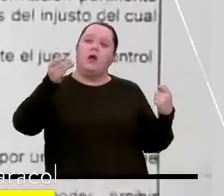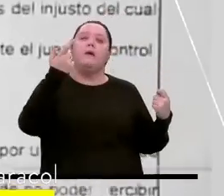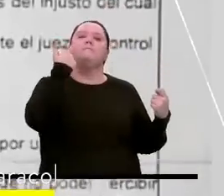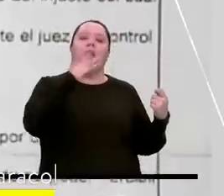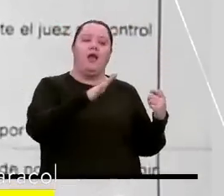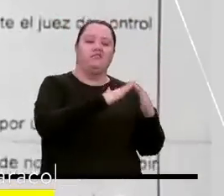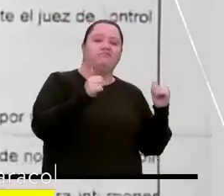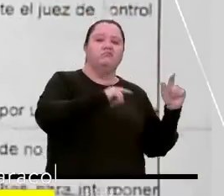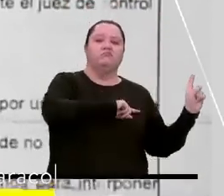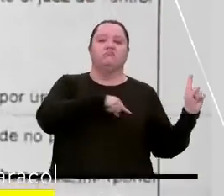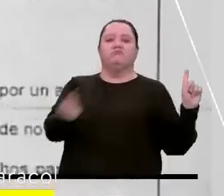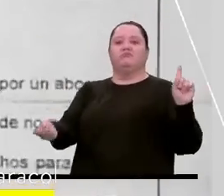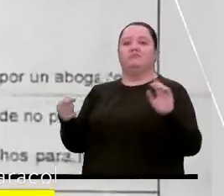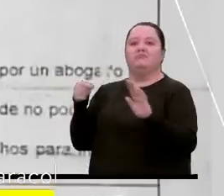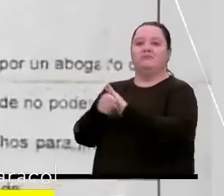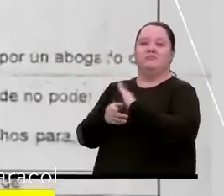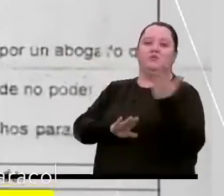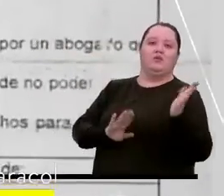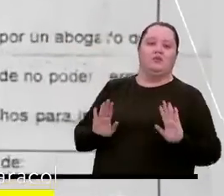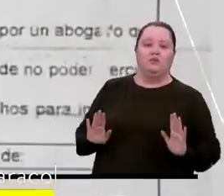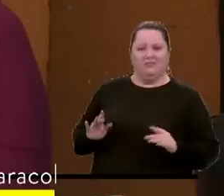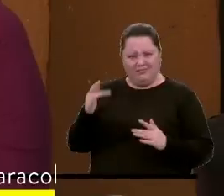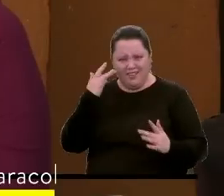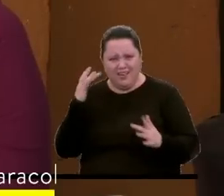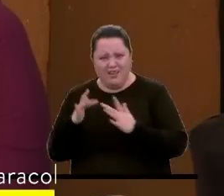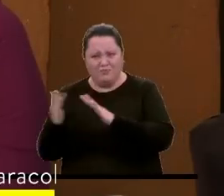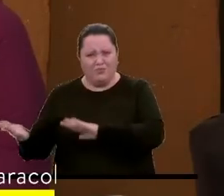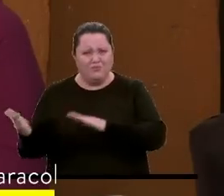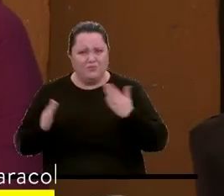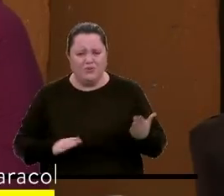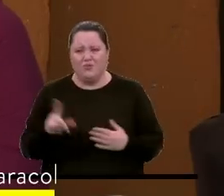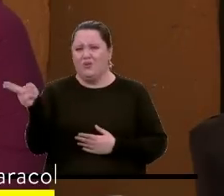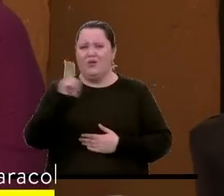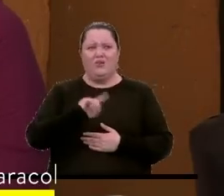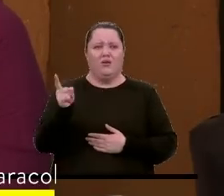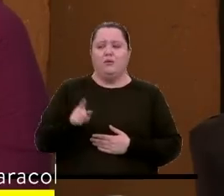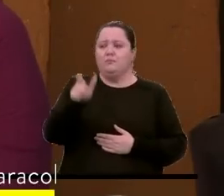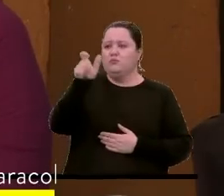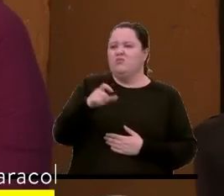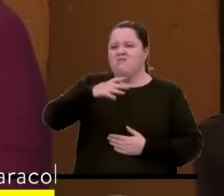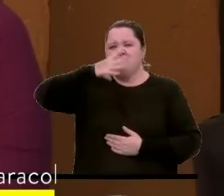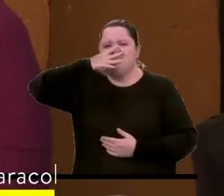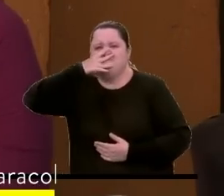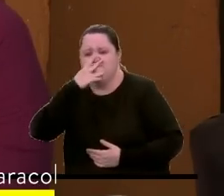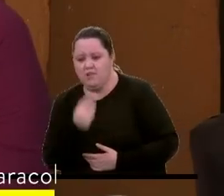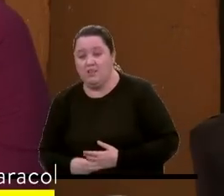realizadas por John Fredy John de la guerra por el tráfico de drogas en su barrio, daría luces